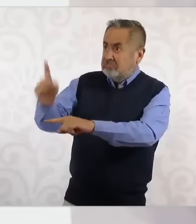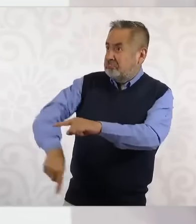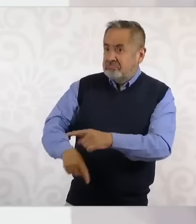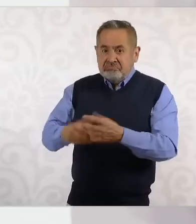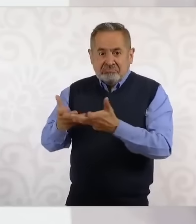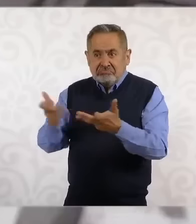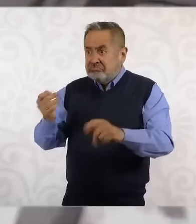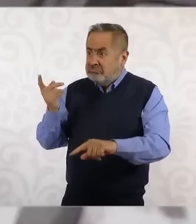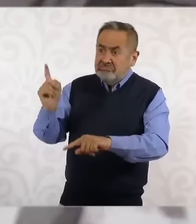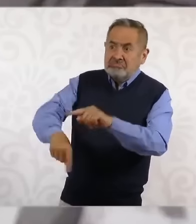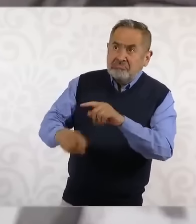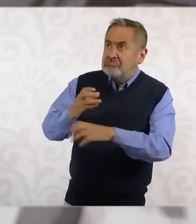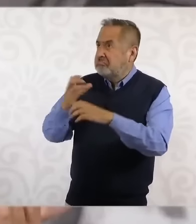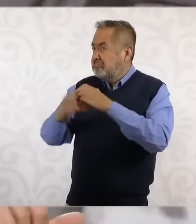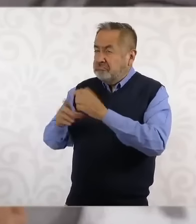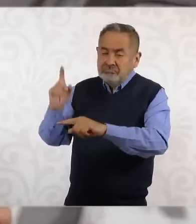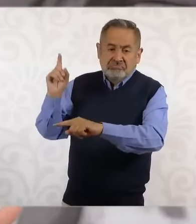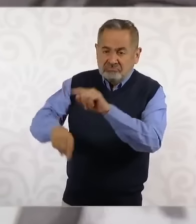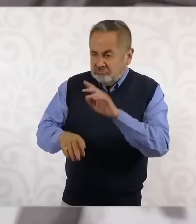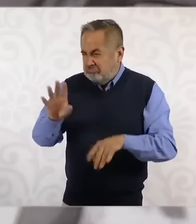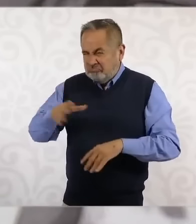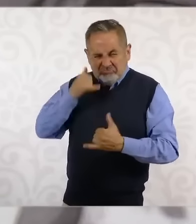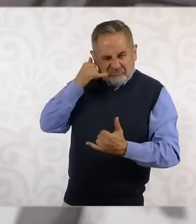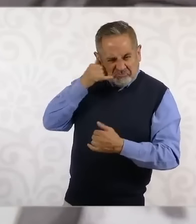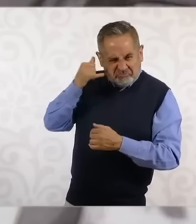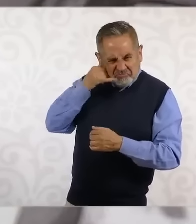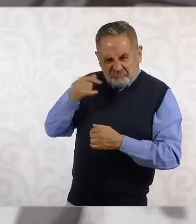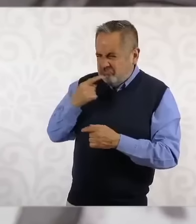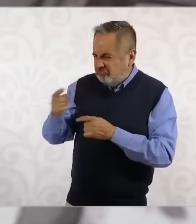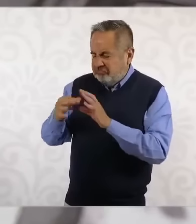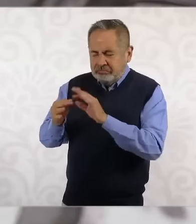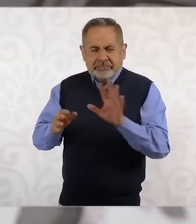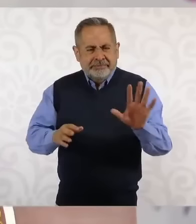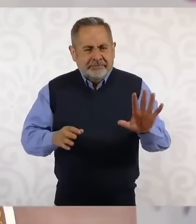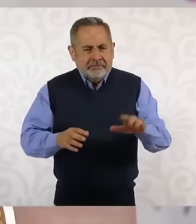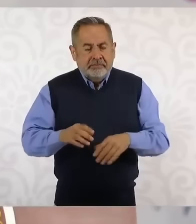dicen que les van a quitar todo con amenazas. Entonces, en el Infonavit eso desapareció desde